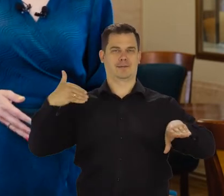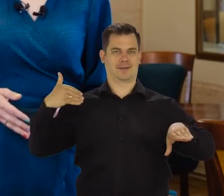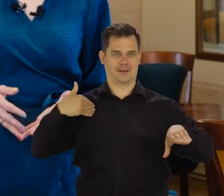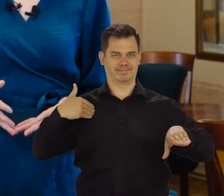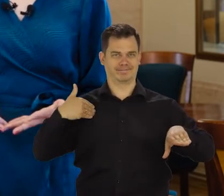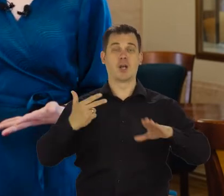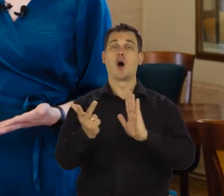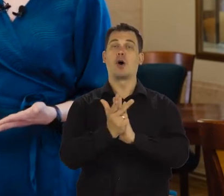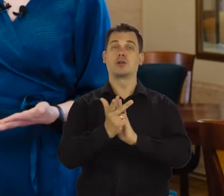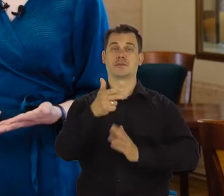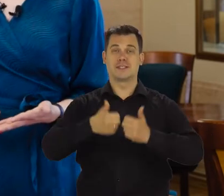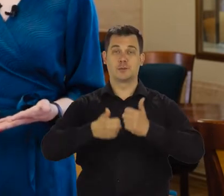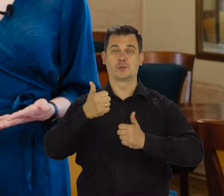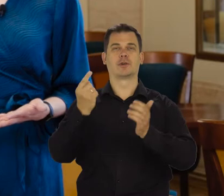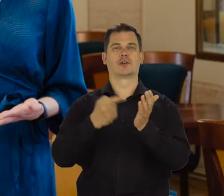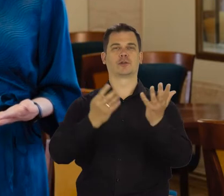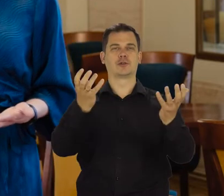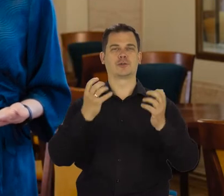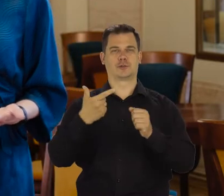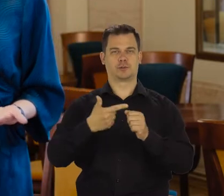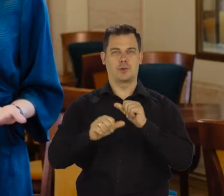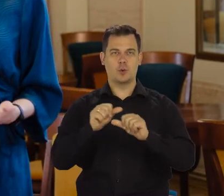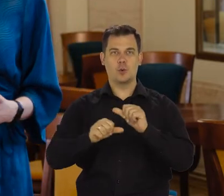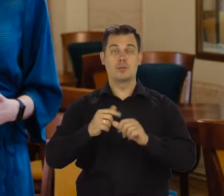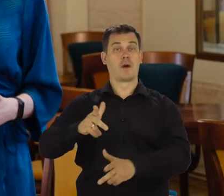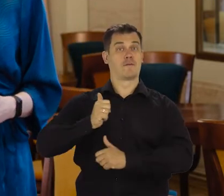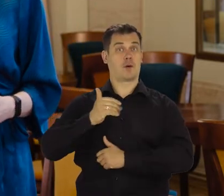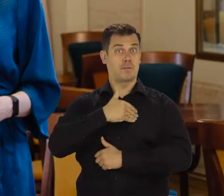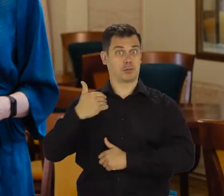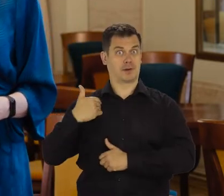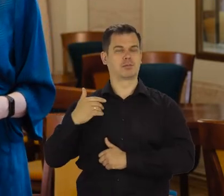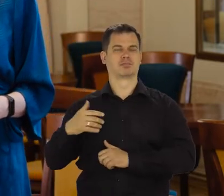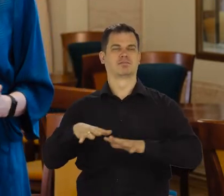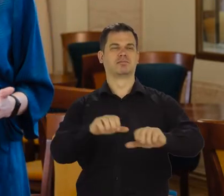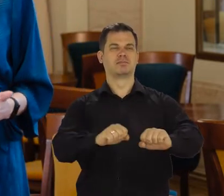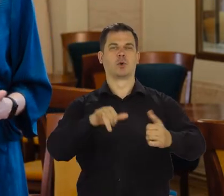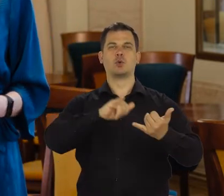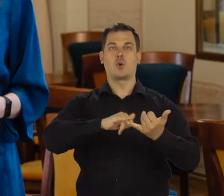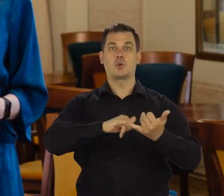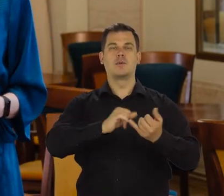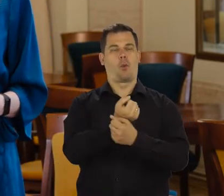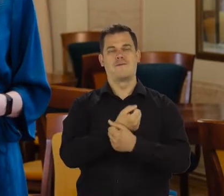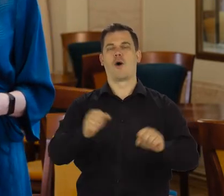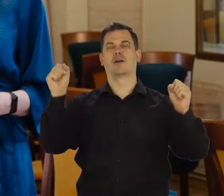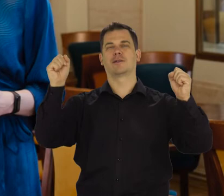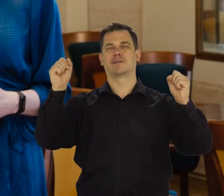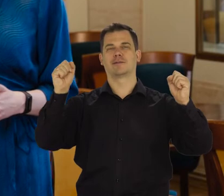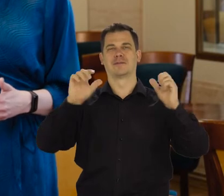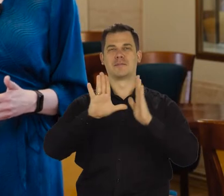18 stycznia 1920 roku wojsko polskie wkroczyło tutaj do Torunia i wyzwoliło miasto,